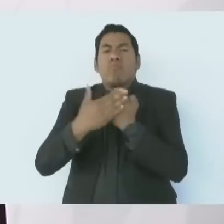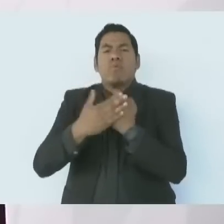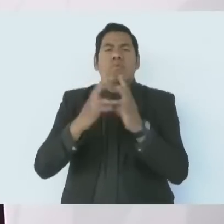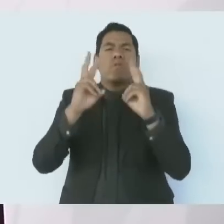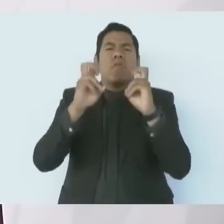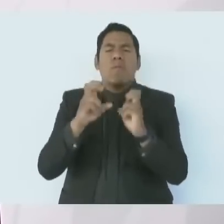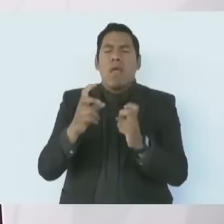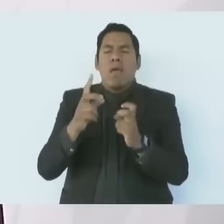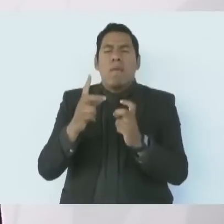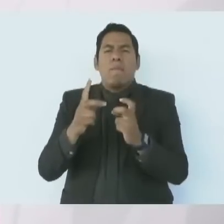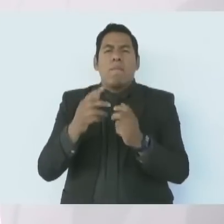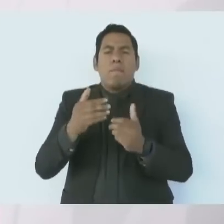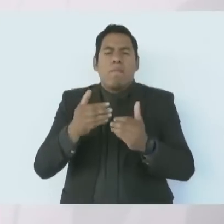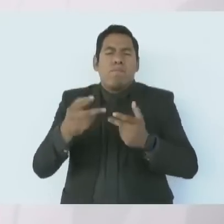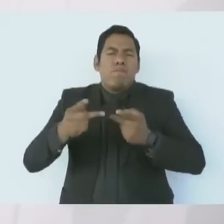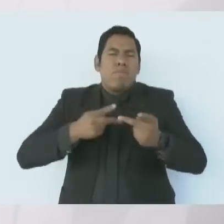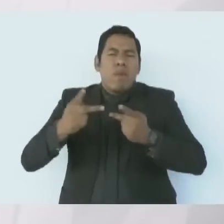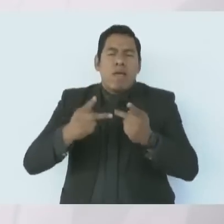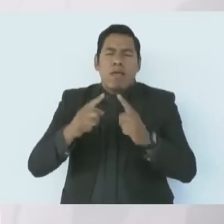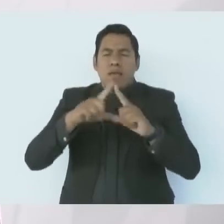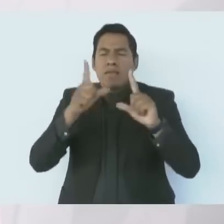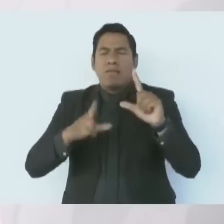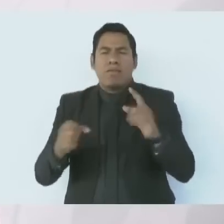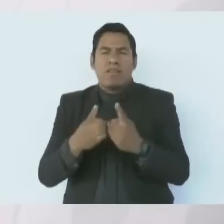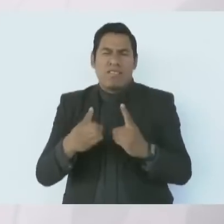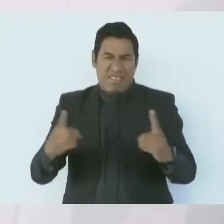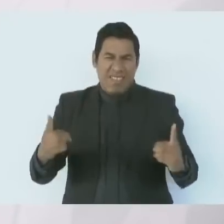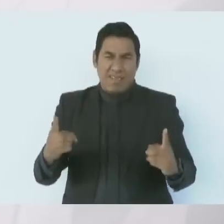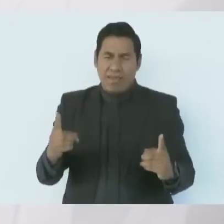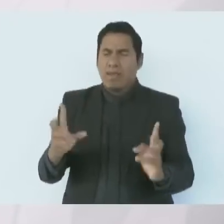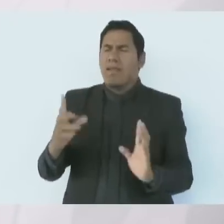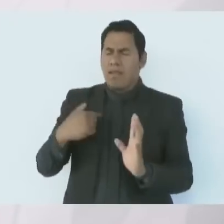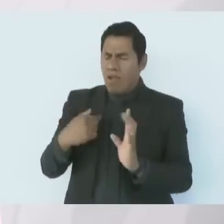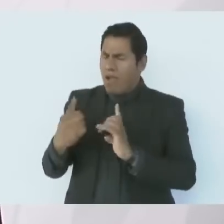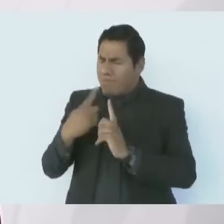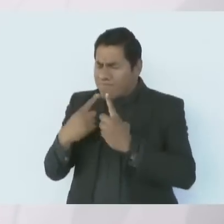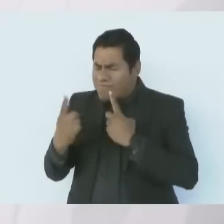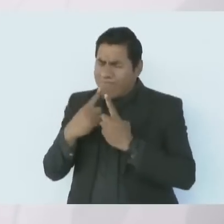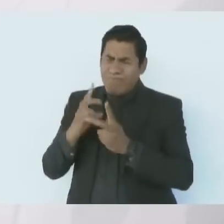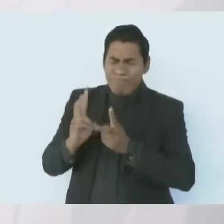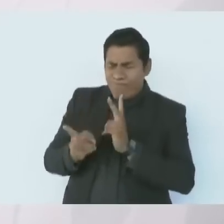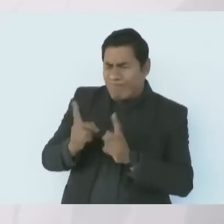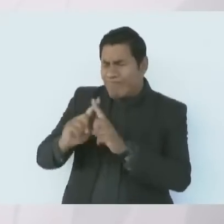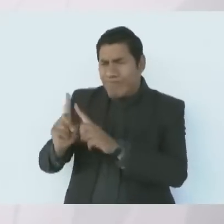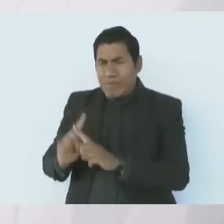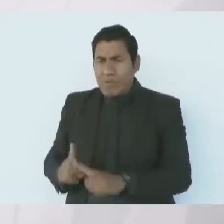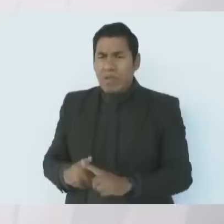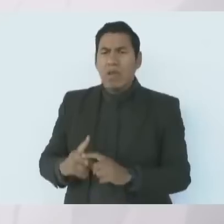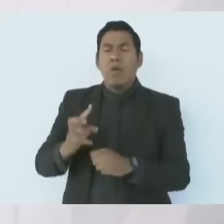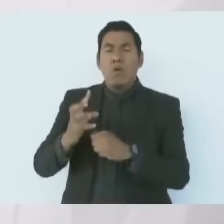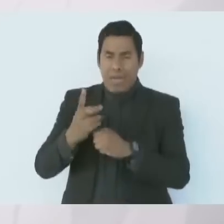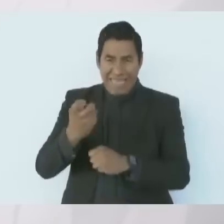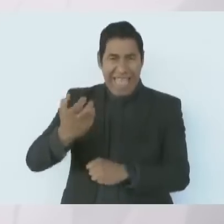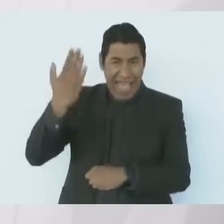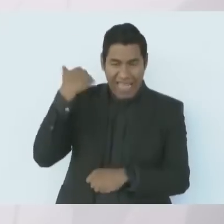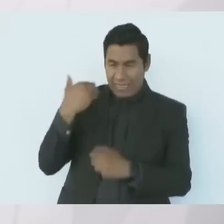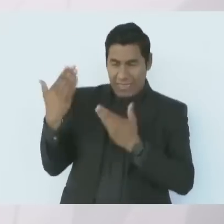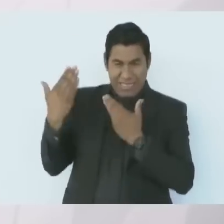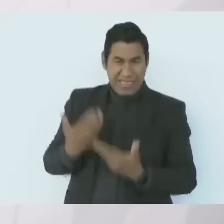una empezamos aquí con una gran consulta ciudadana y En esa ocasión nos comprometimos a regresar